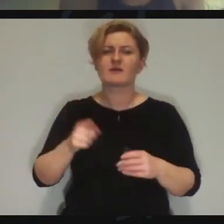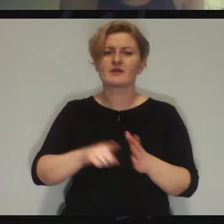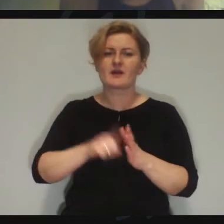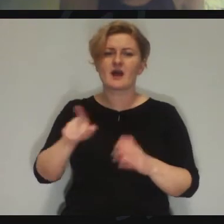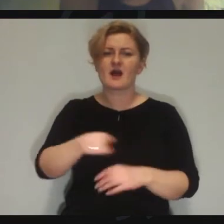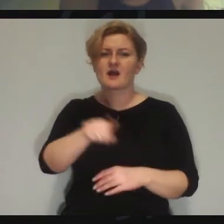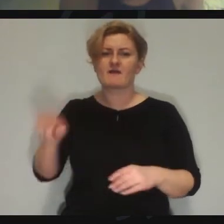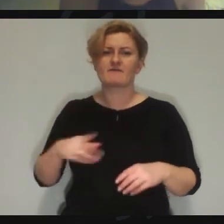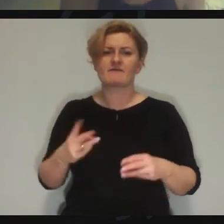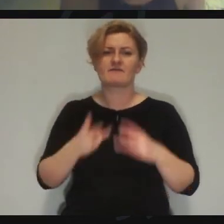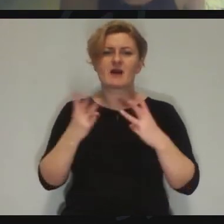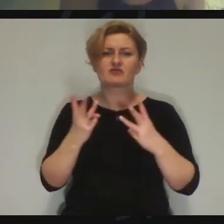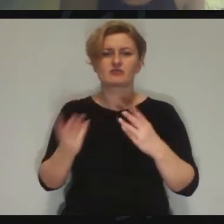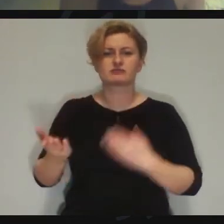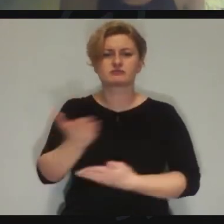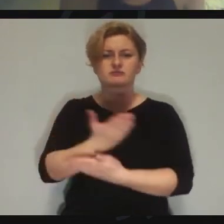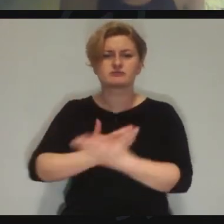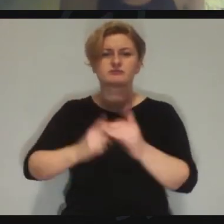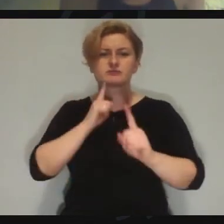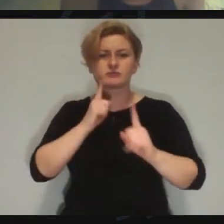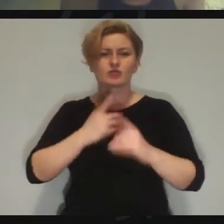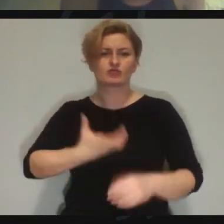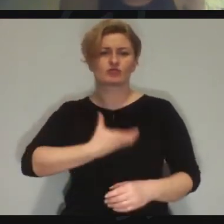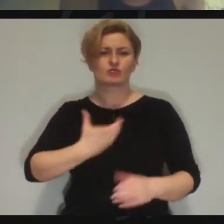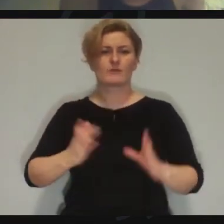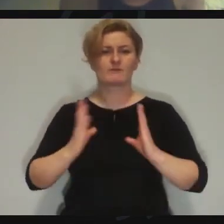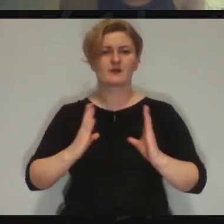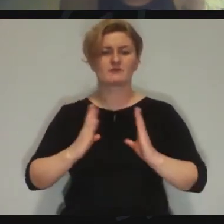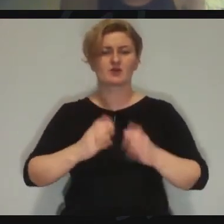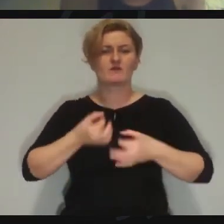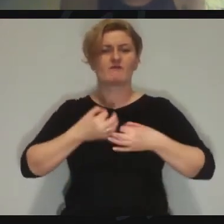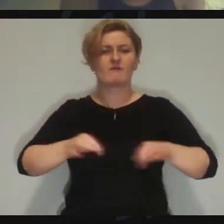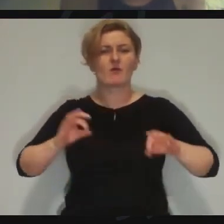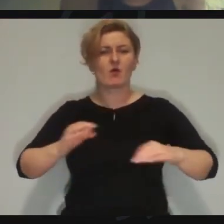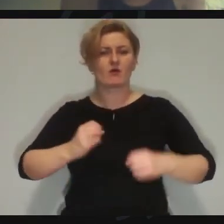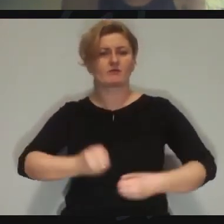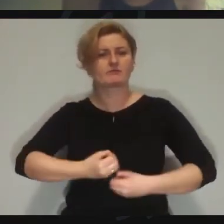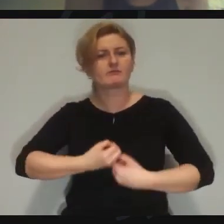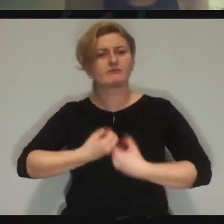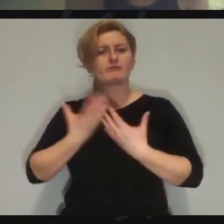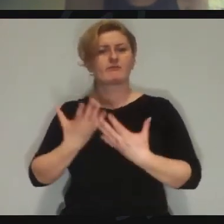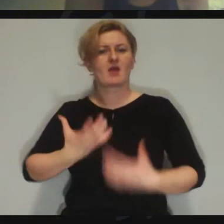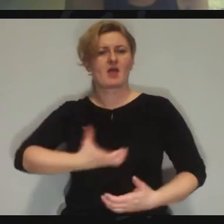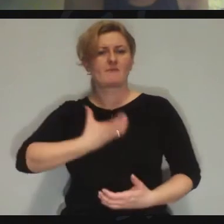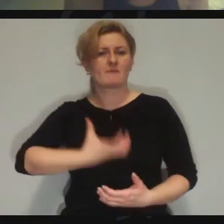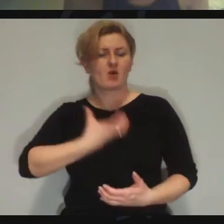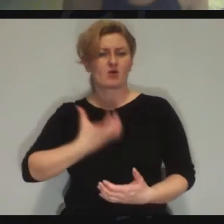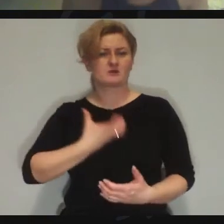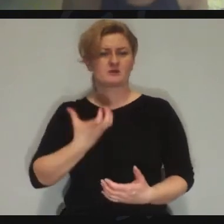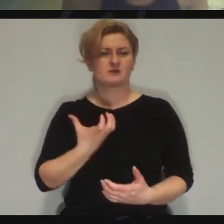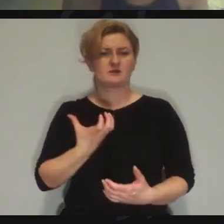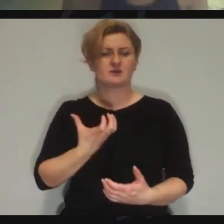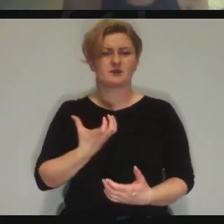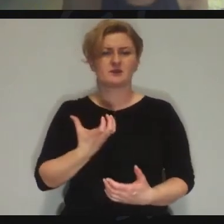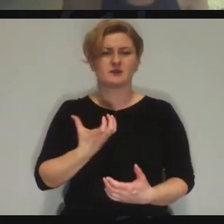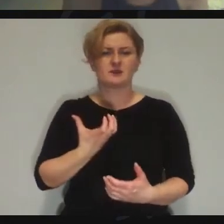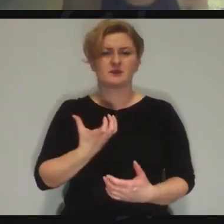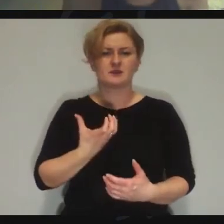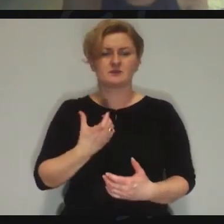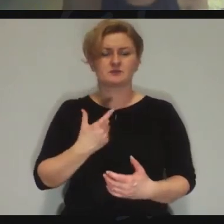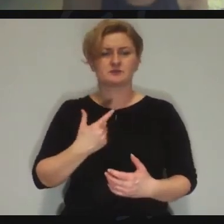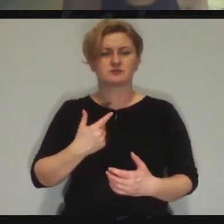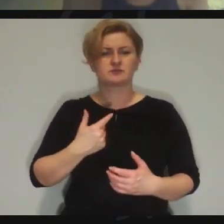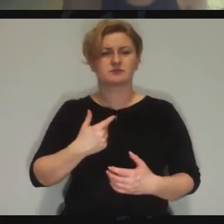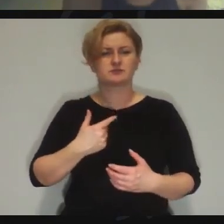relacja, możliwość swobodnego wyrażania siebie i swoich emocji oraz przepracowywania ich.